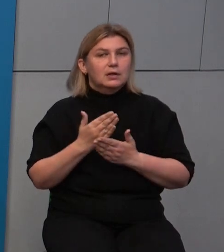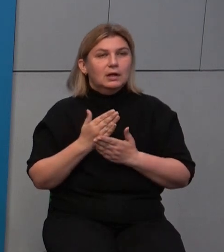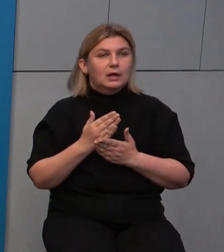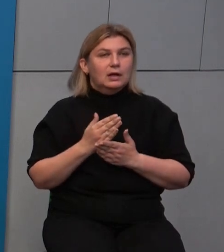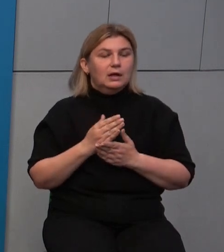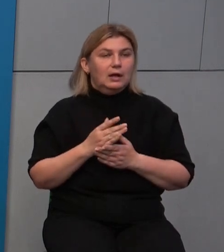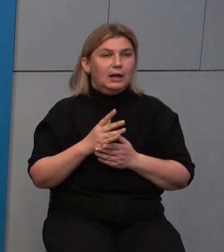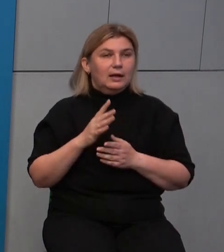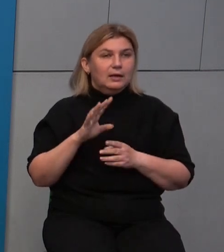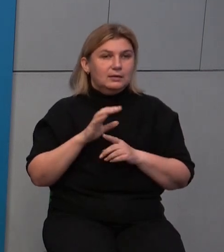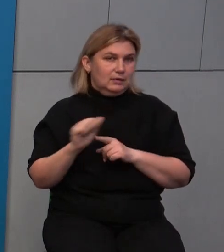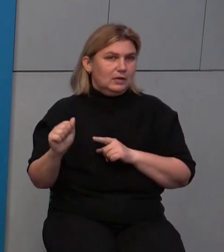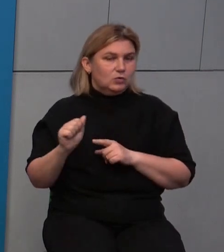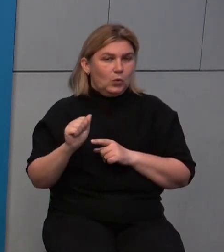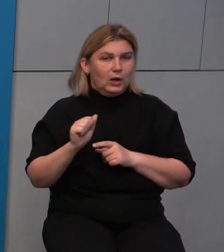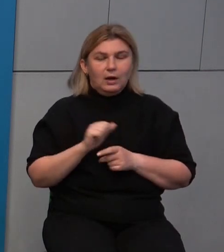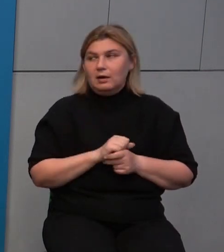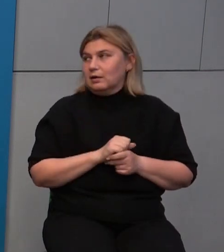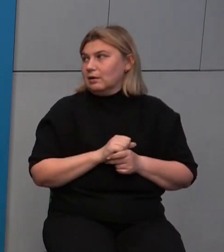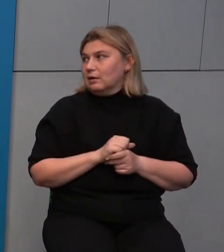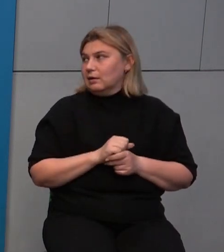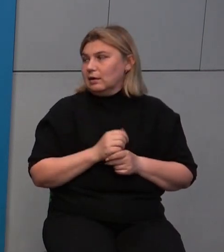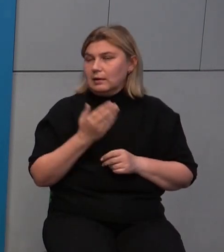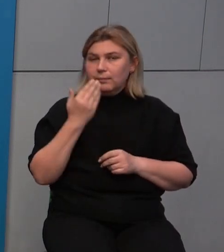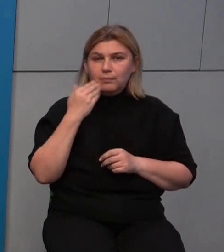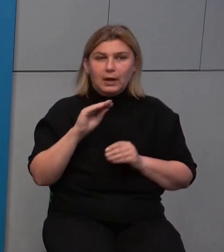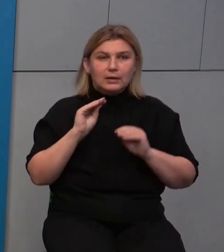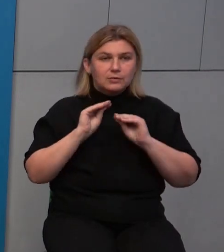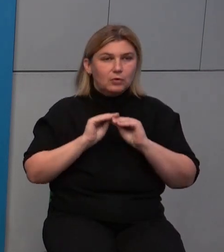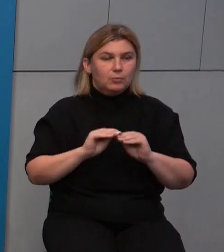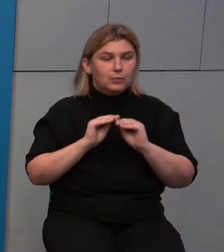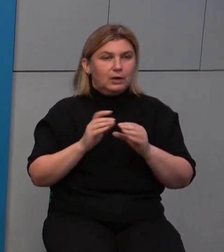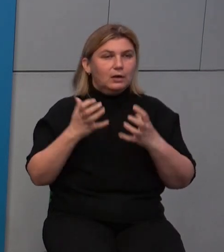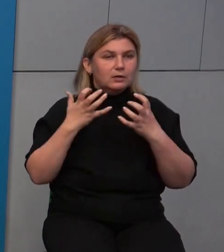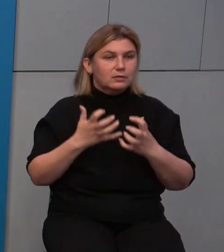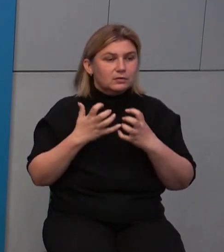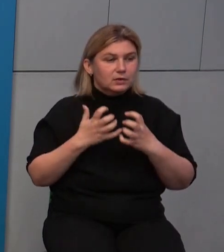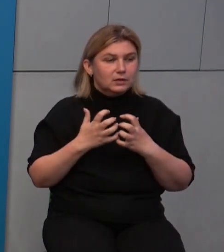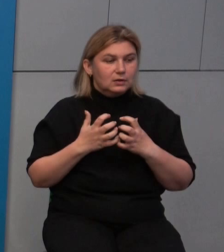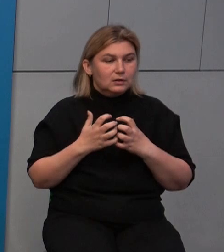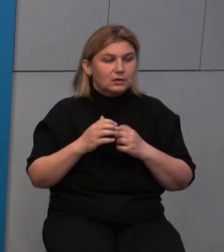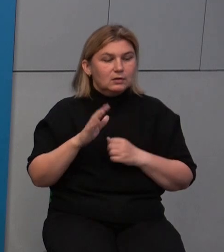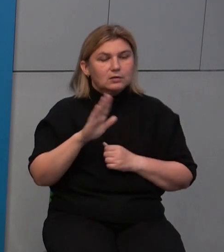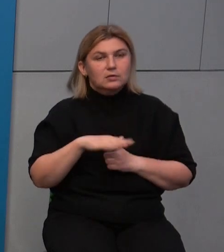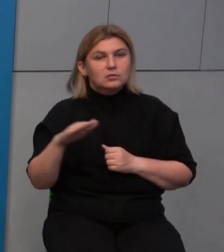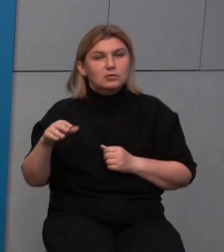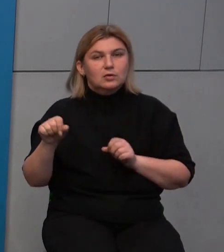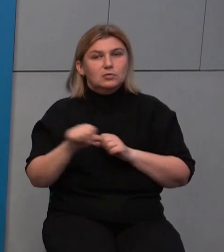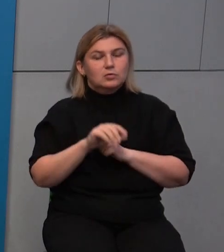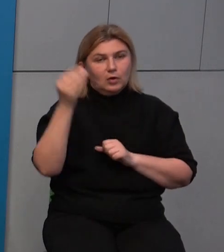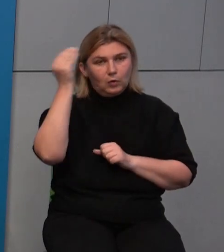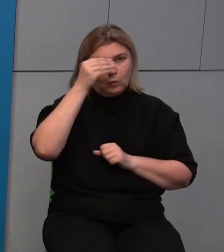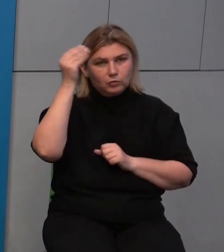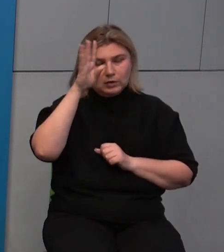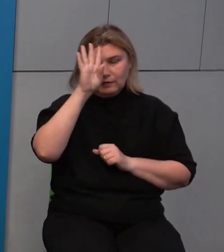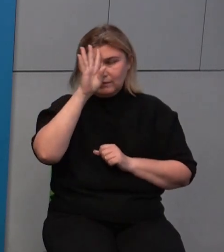Czyli bardzo pouczające i zachęcające dzieci do uczenia się fizyki.